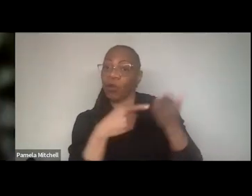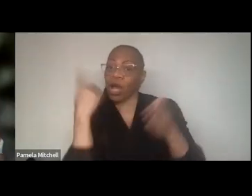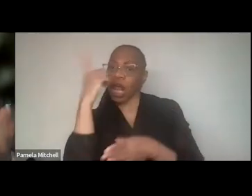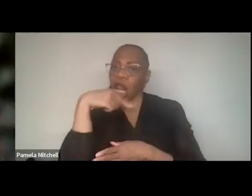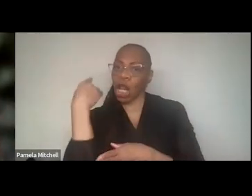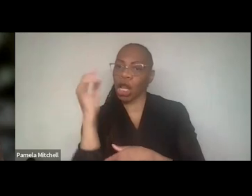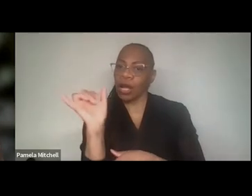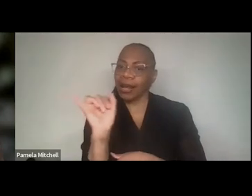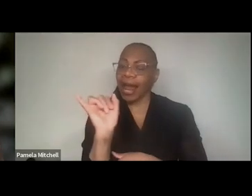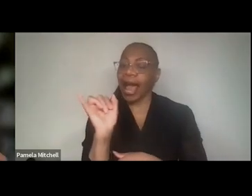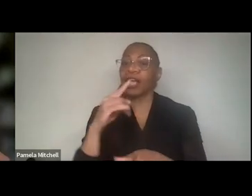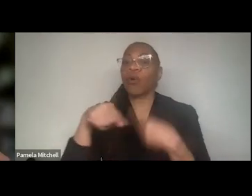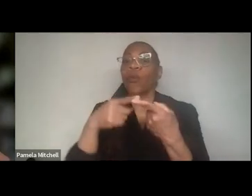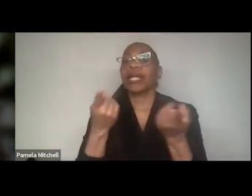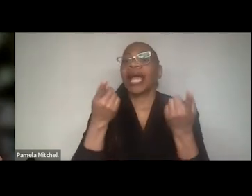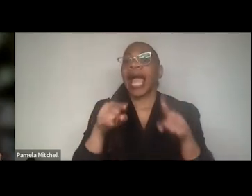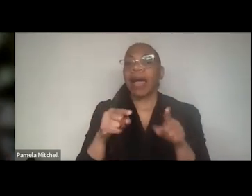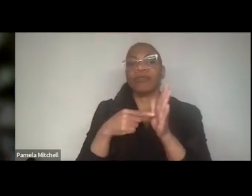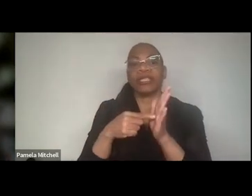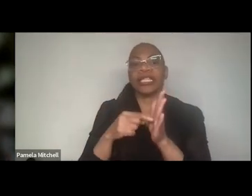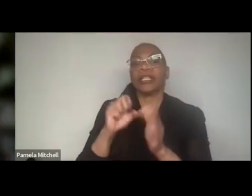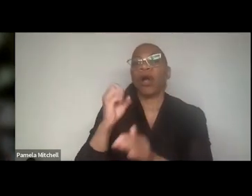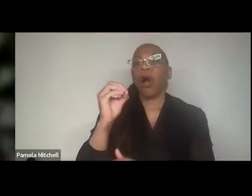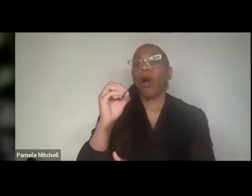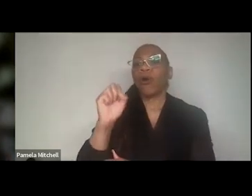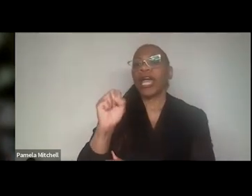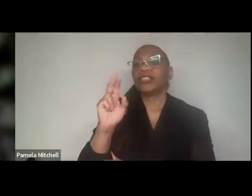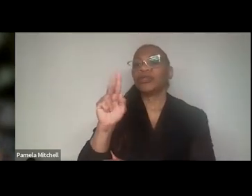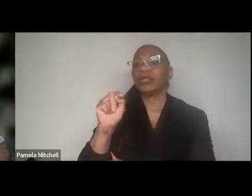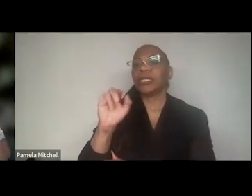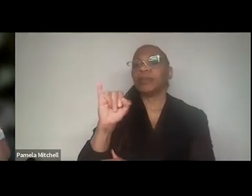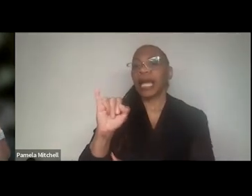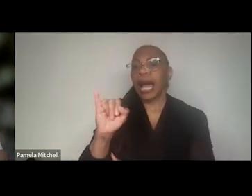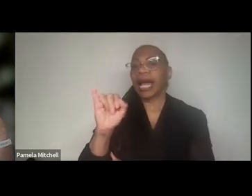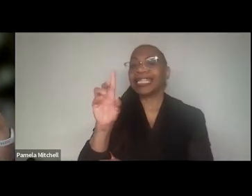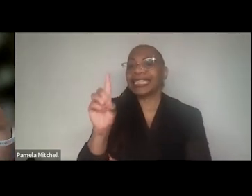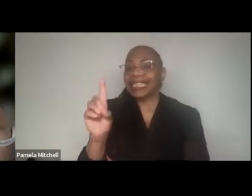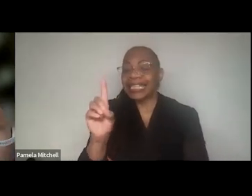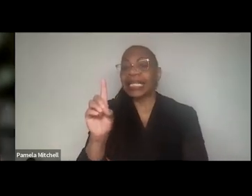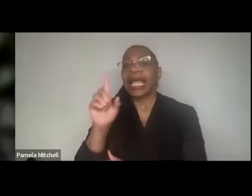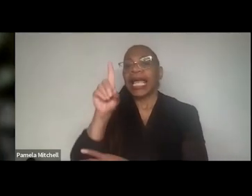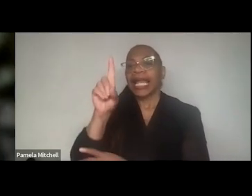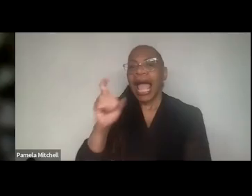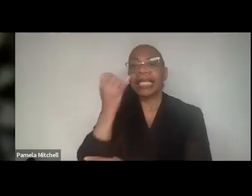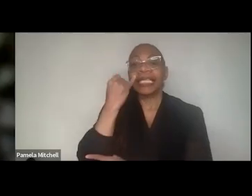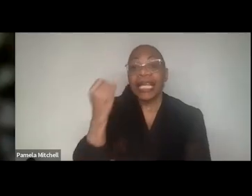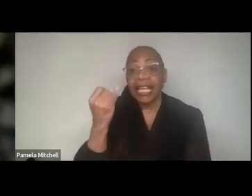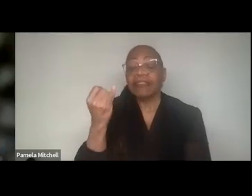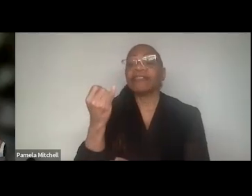Por ejemplo, la herramienta OSU TBI-ID pregunta si la lesión ocurrió antes de los 15 años,